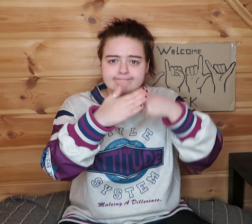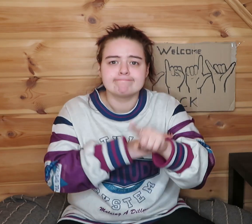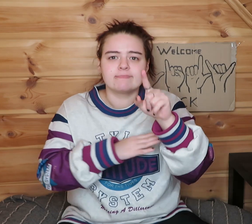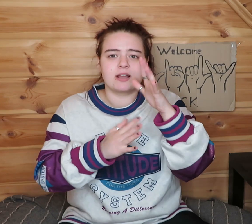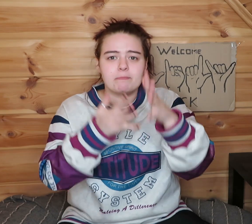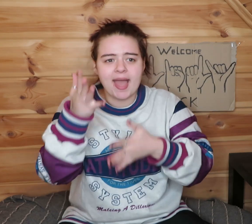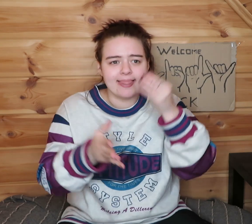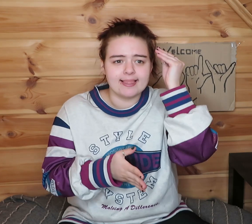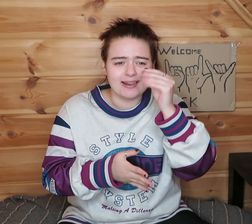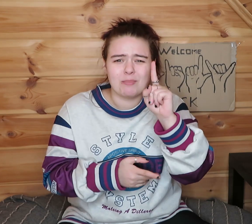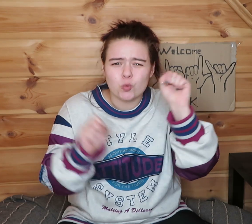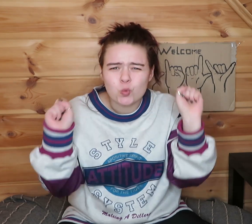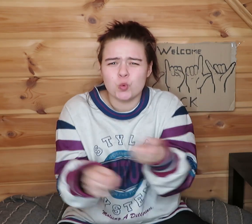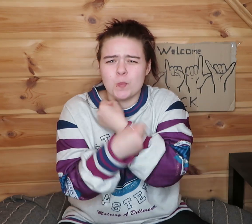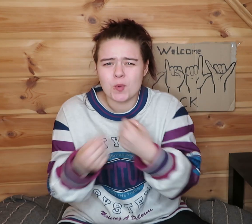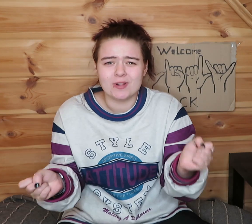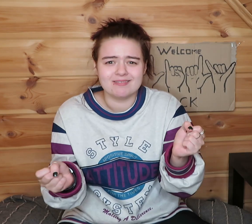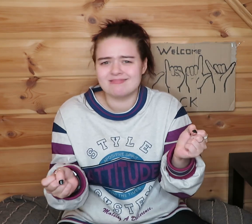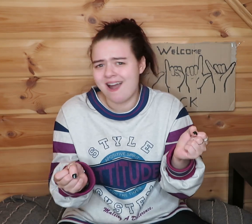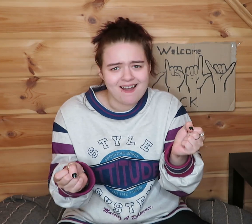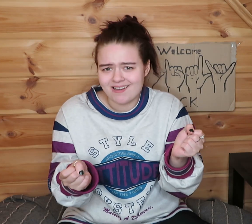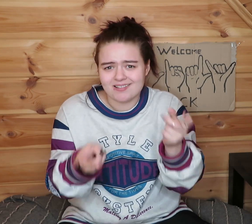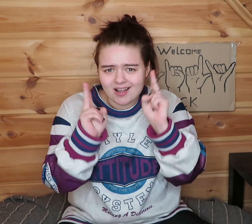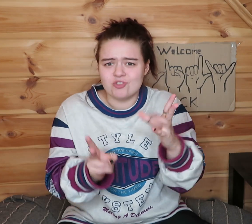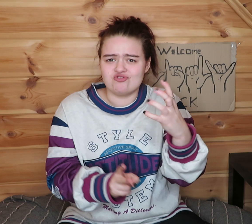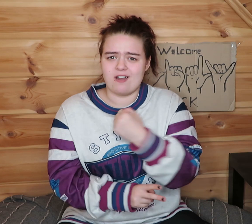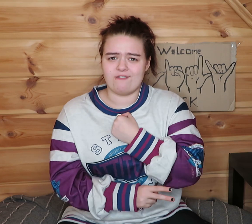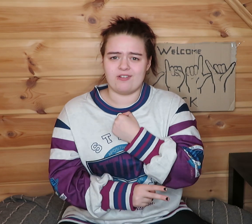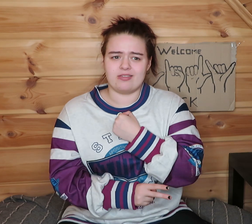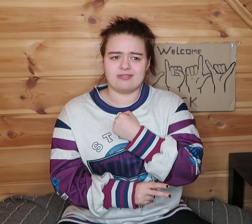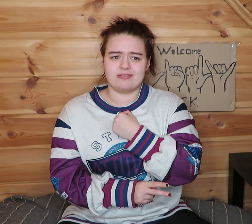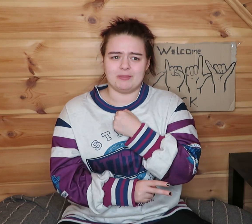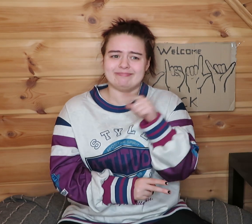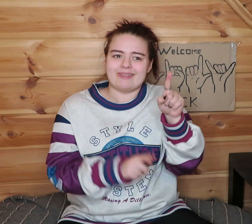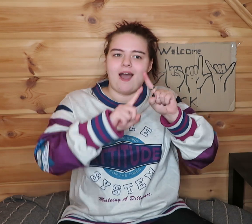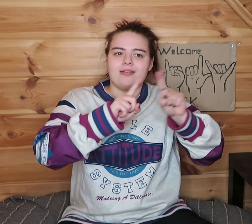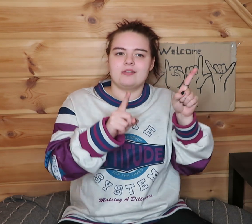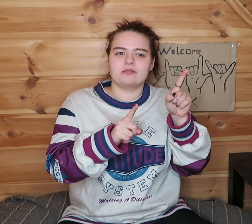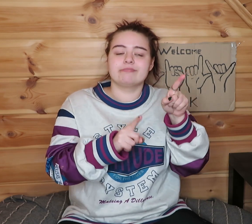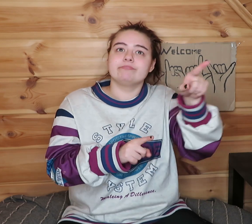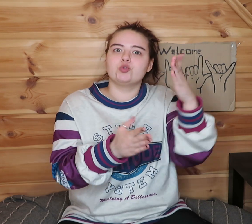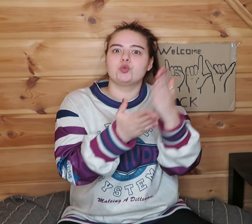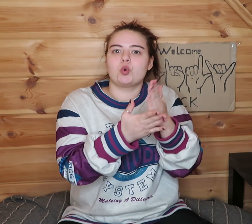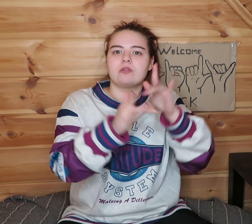und gebärden zu lernen. Aber unmöglich ist es nicht. Man kann es schaffen. Es ist anders Ja...